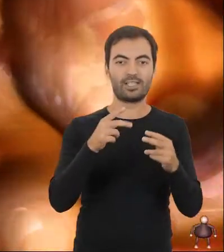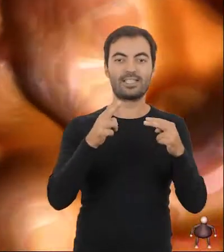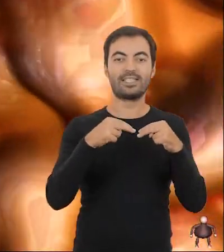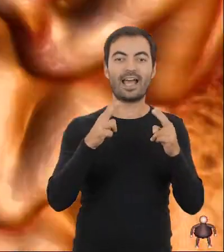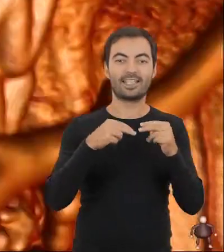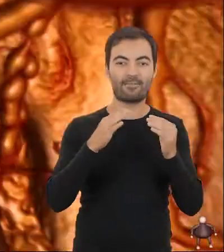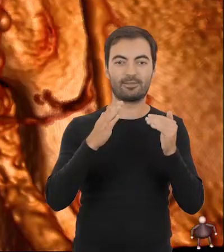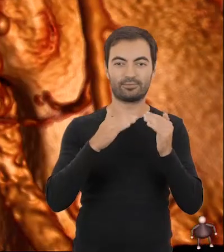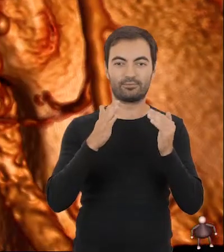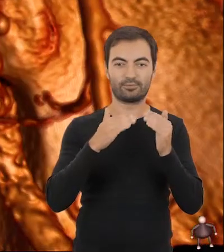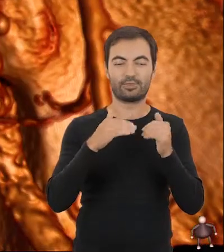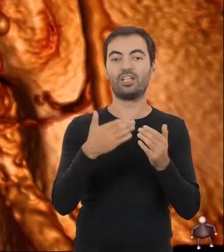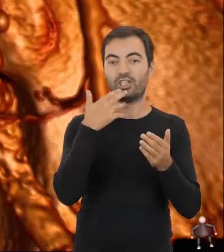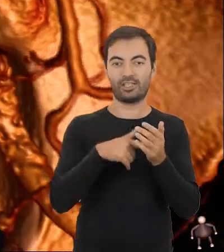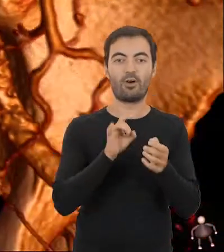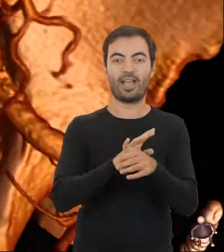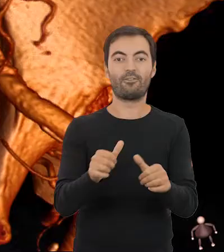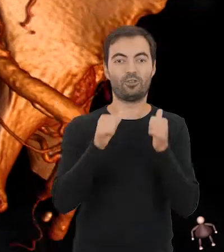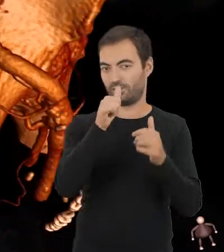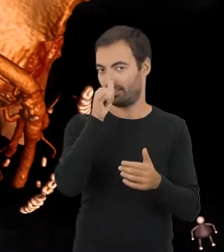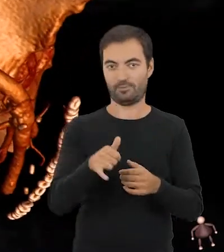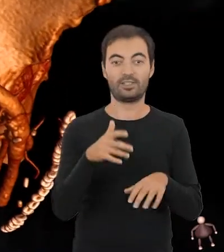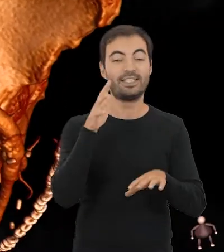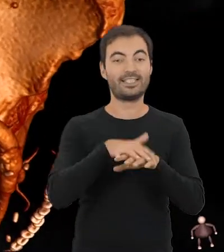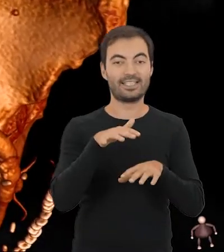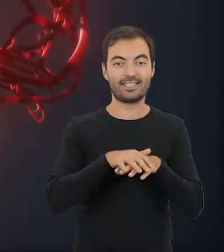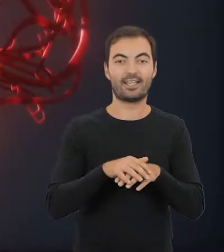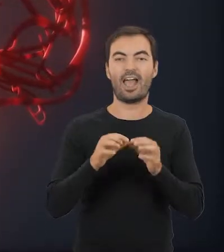które zapobiegają cofaniu się krwi. System tętnic i żył